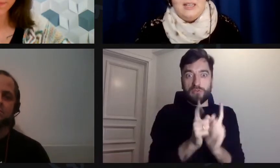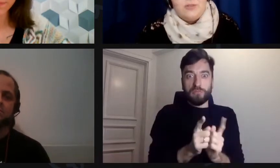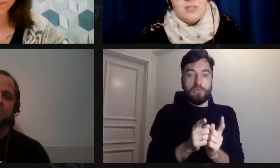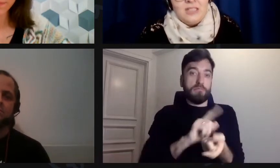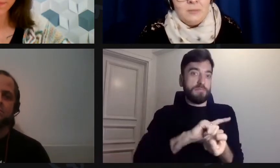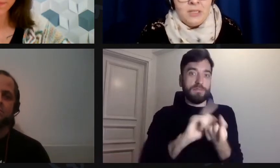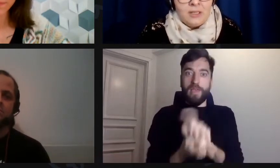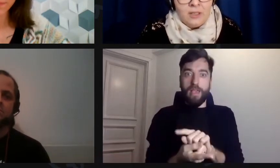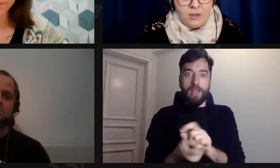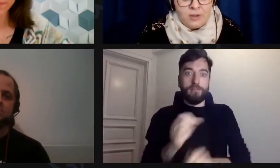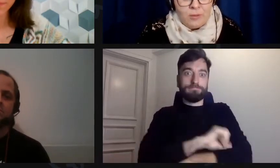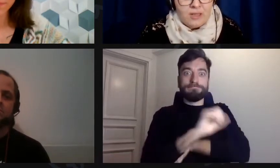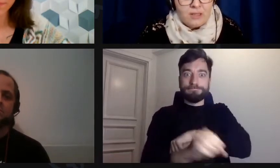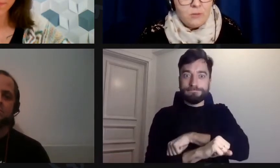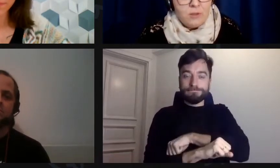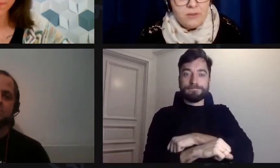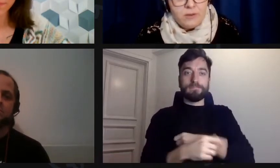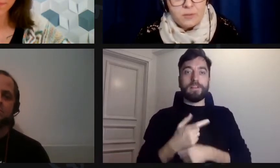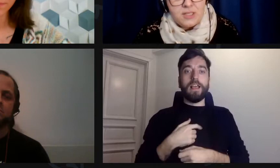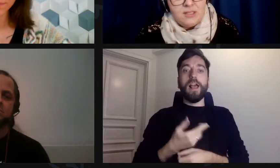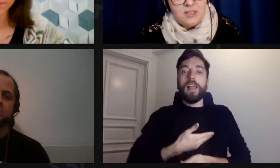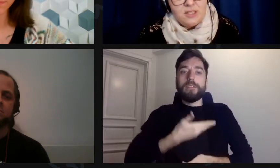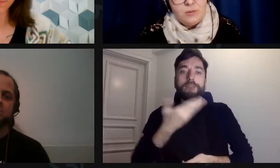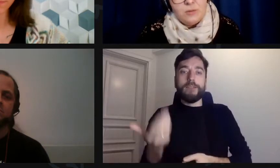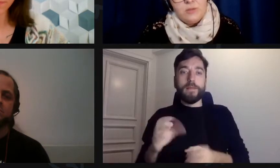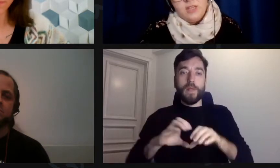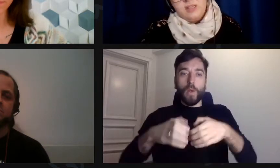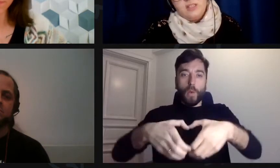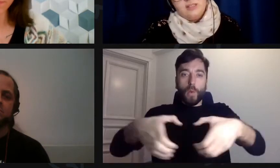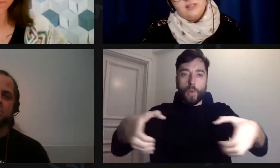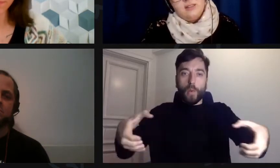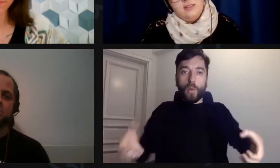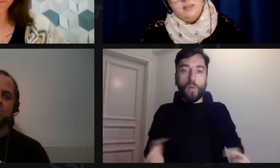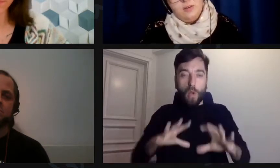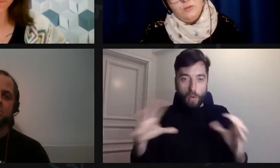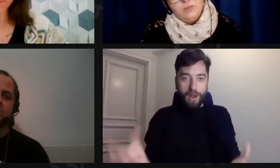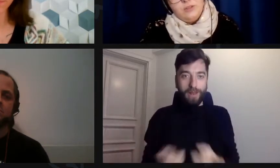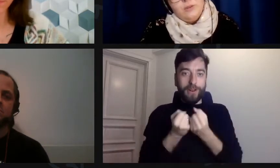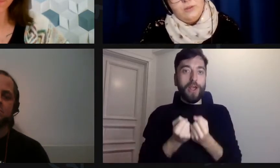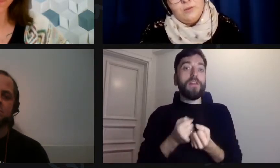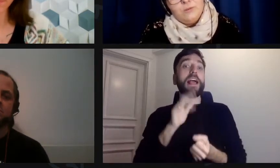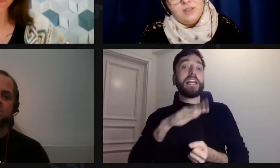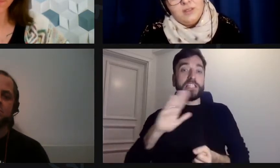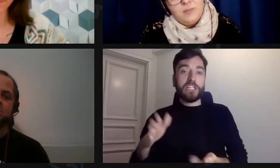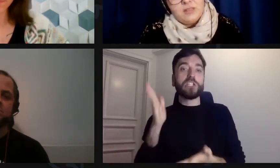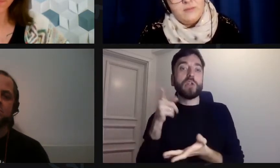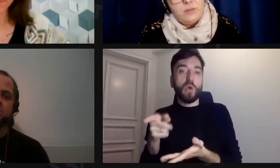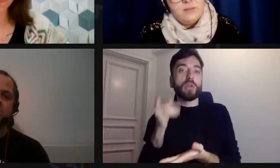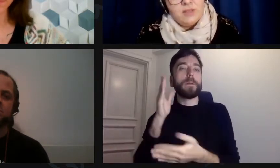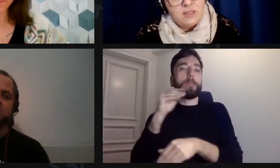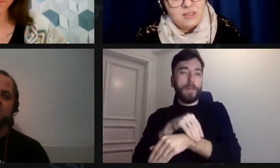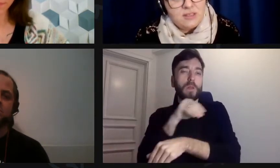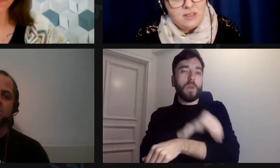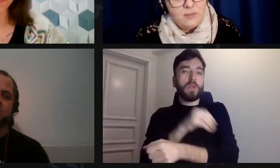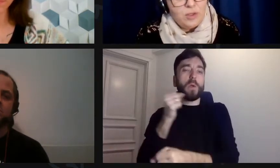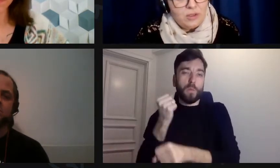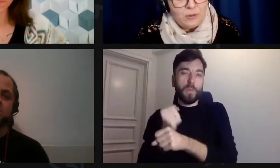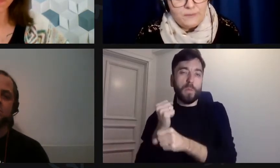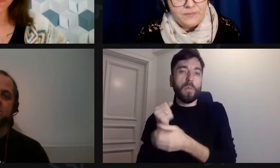rzucanie koła ratunkowego dzieci w moją stronę, dzieci które pracowały ta metoda z Monika.